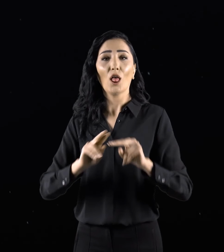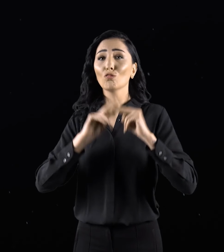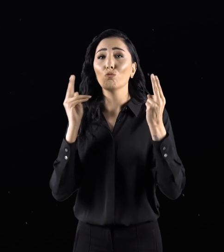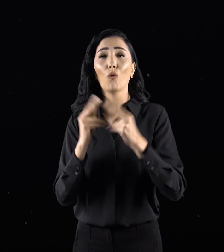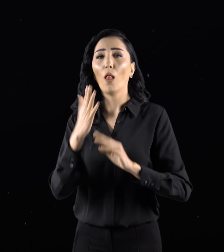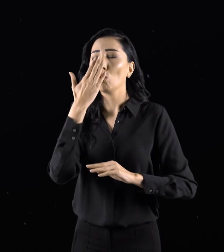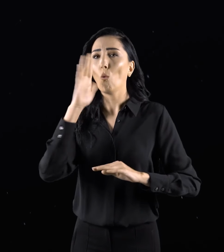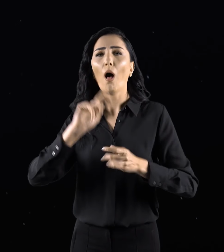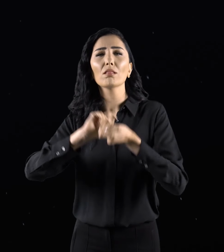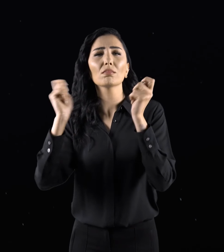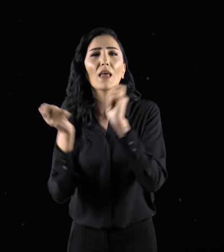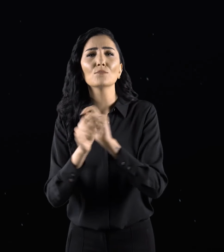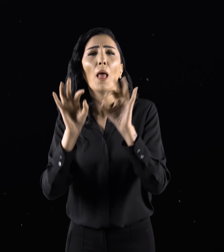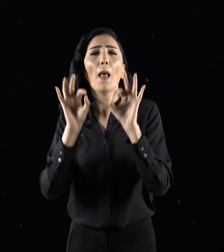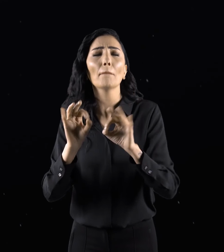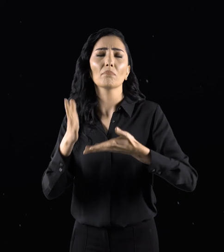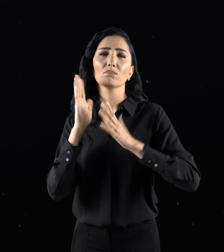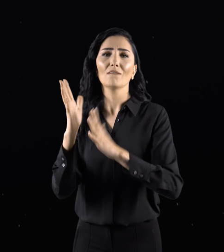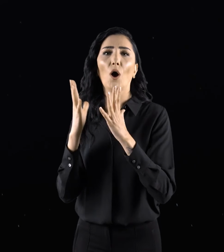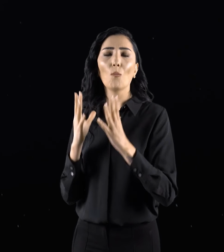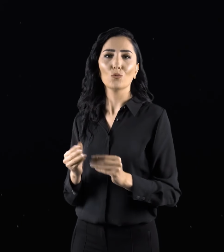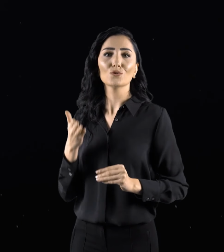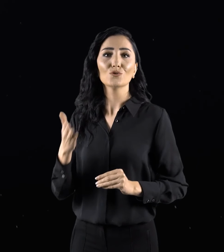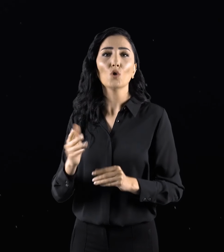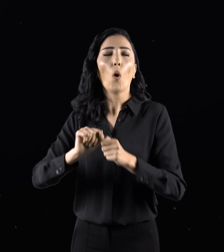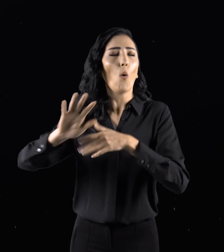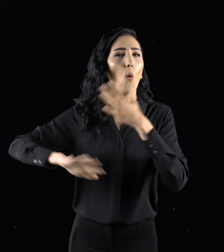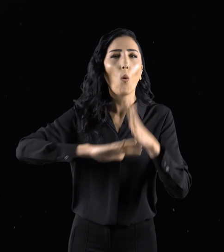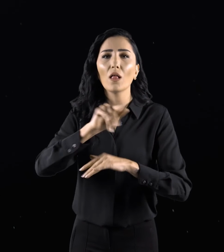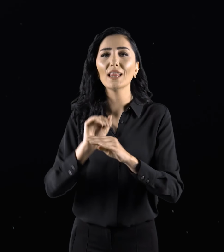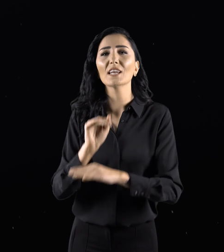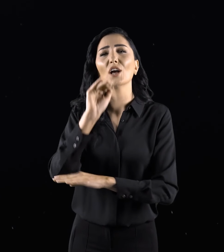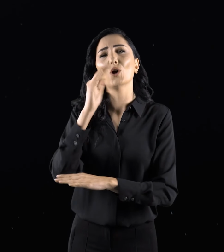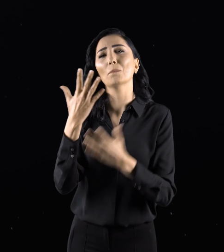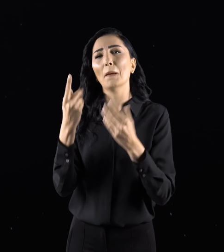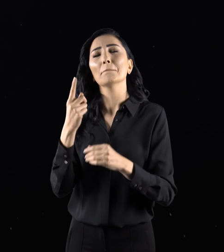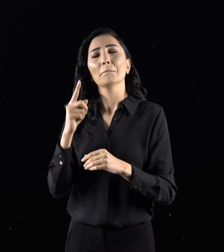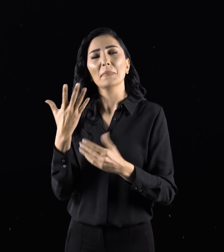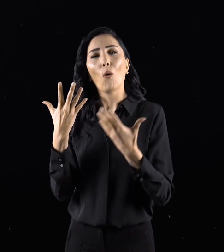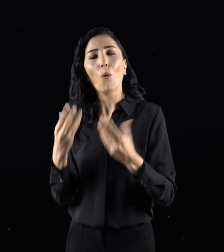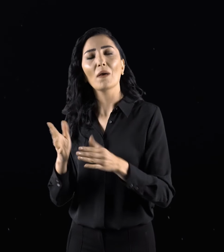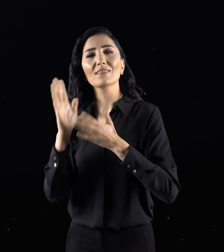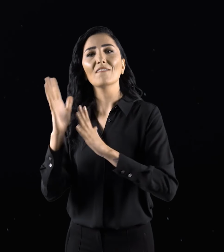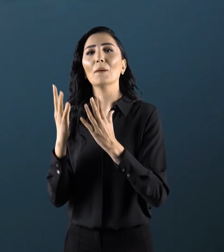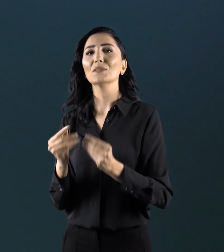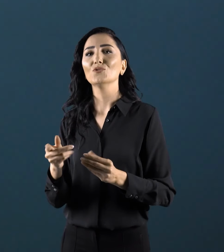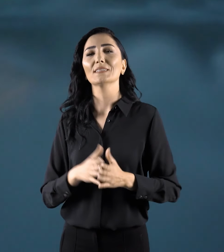Dünyanın doğal değişimi her zaman devam edecek. Afetler, yaşamlarımızın bir parçası olmayı sürdürecekler.